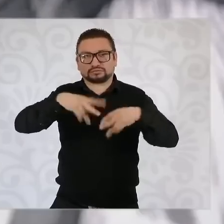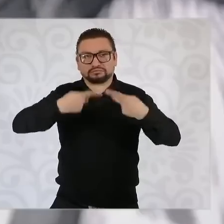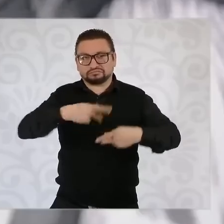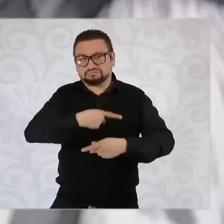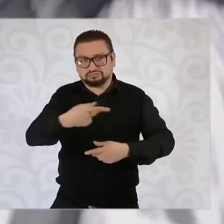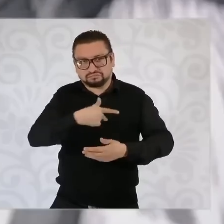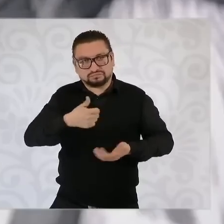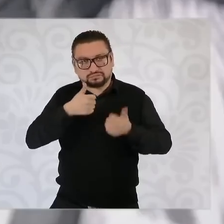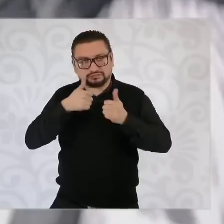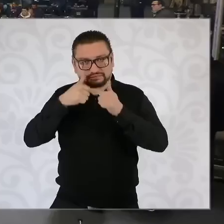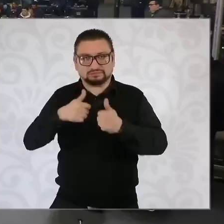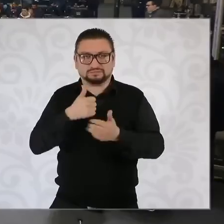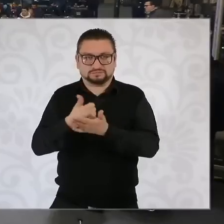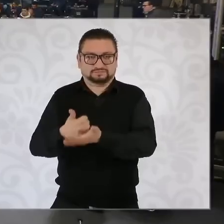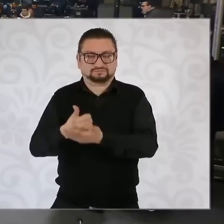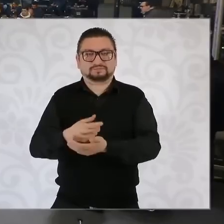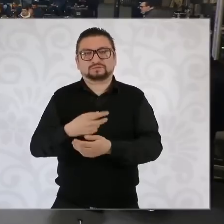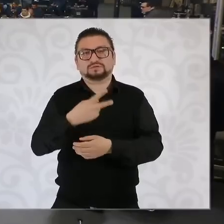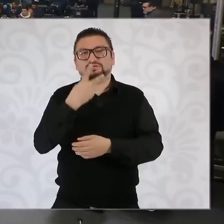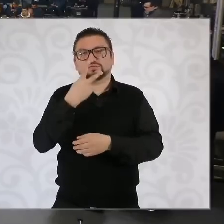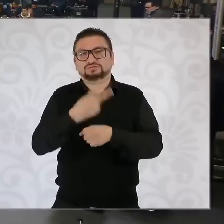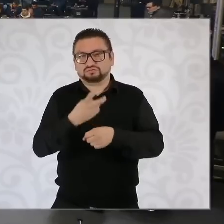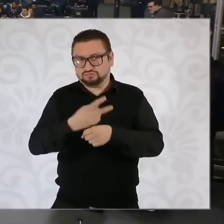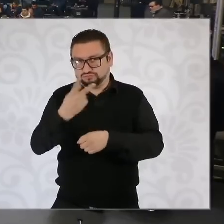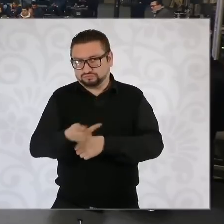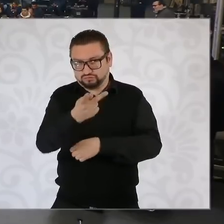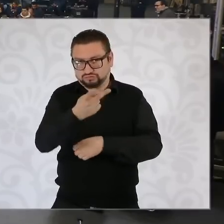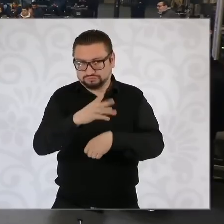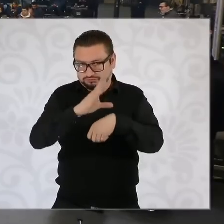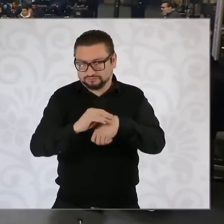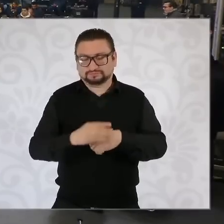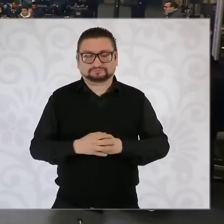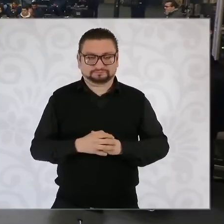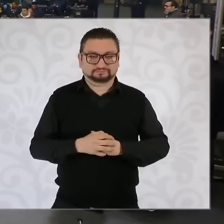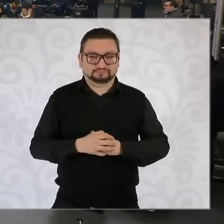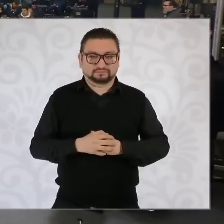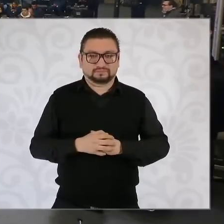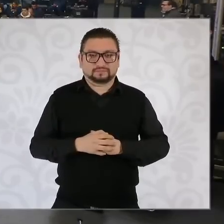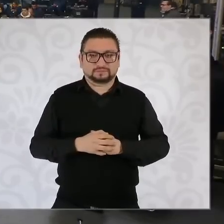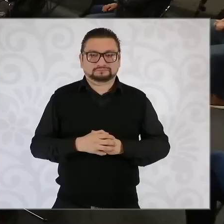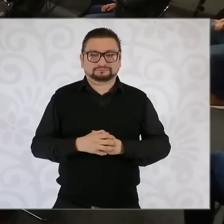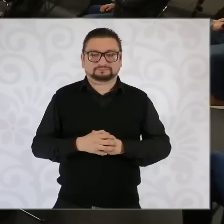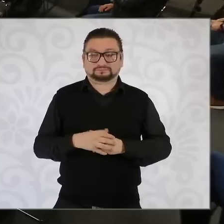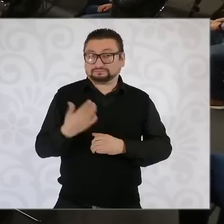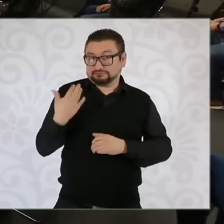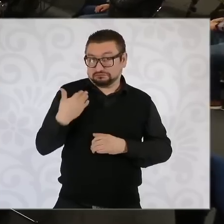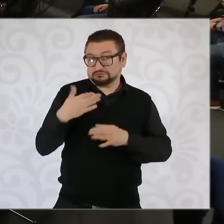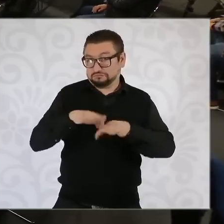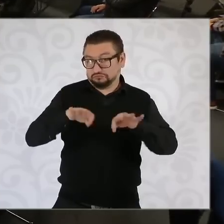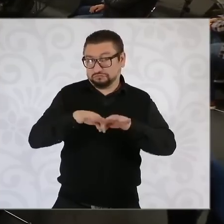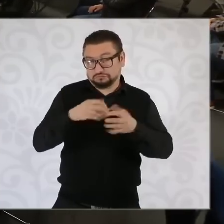Gracias pres una segunda pregunta si me lo permite e no menos importante que la que abordamos el tema